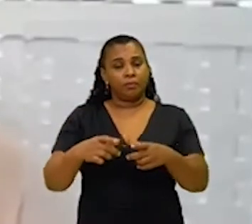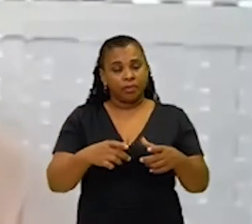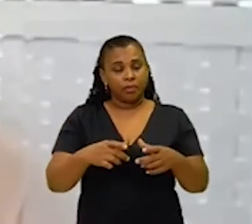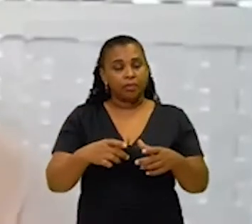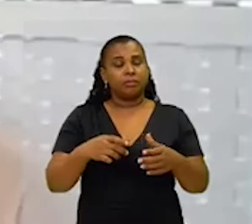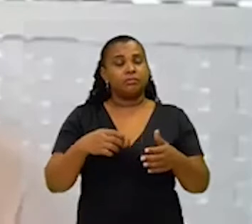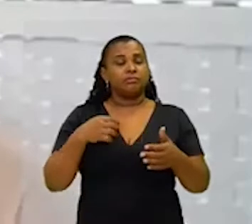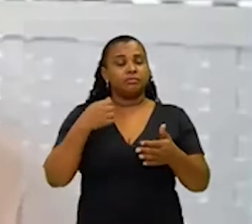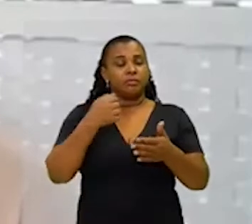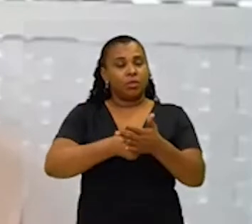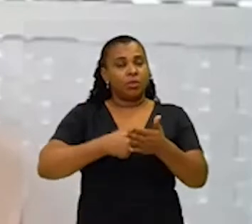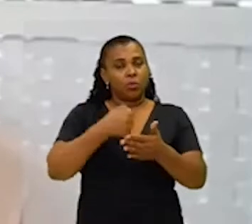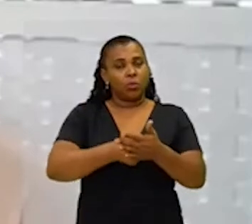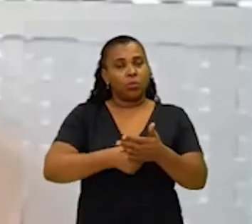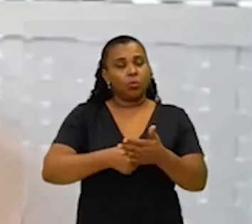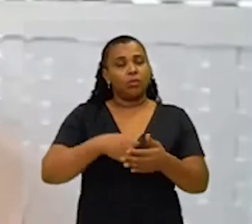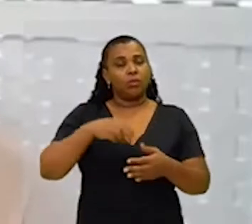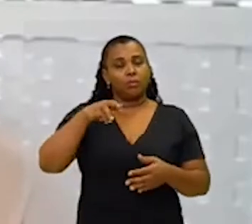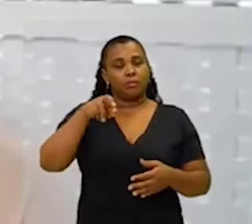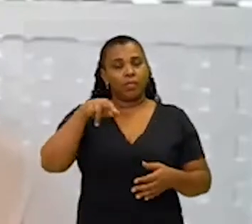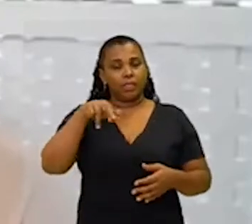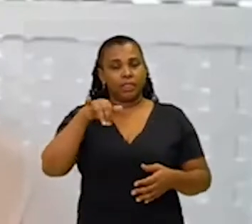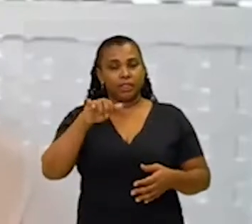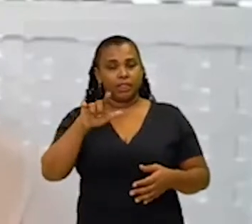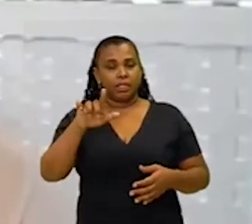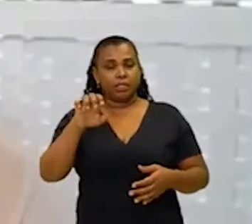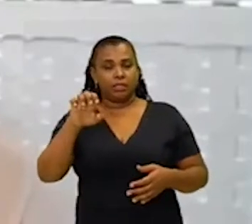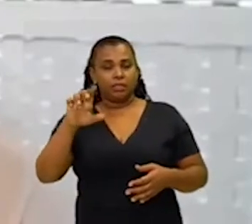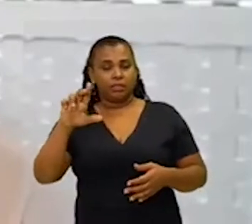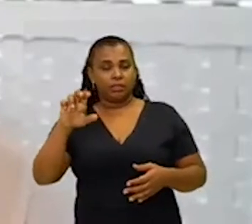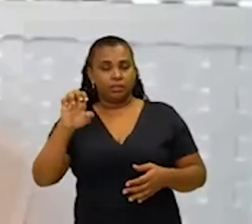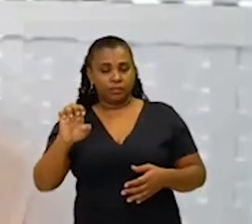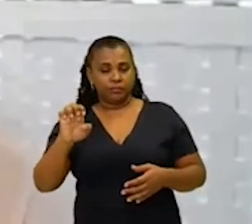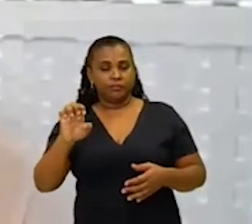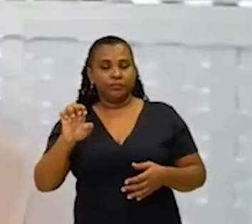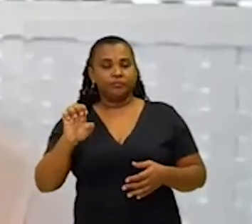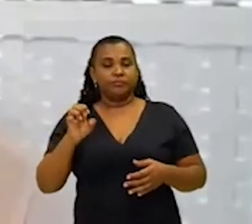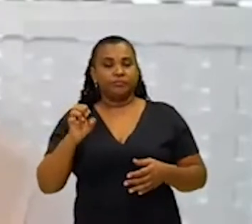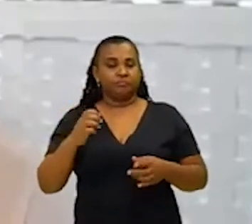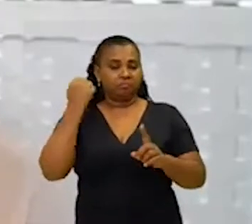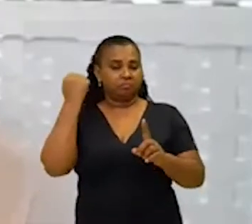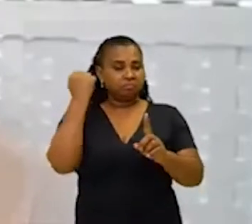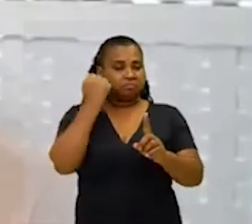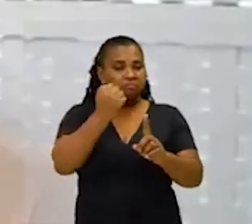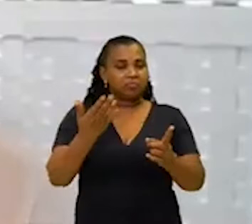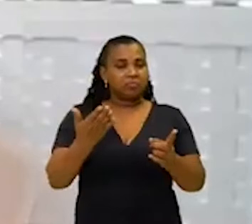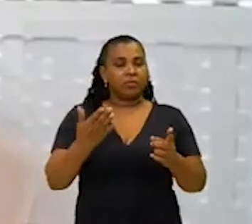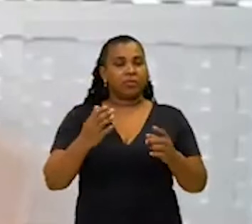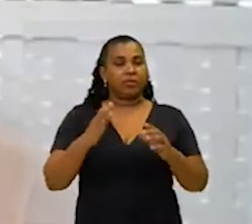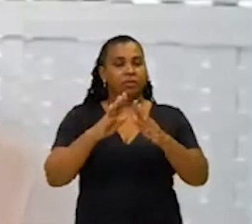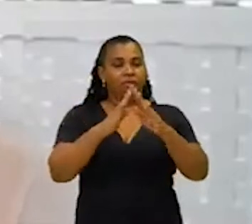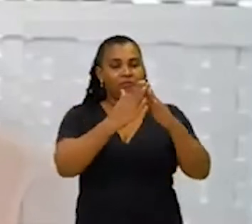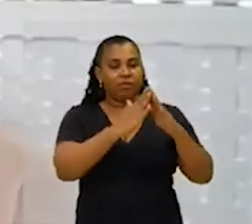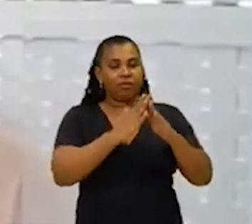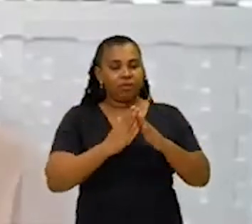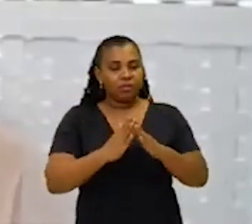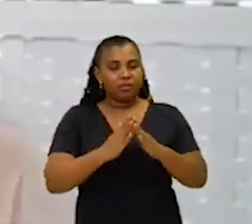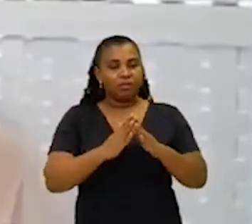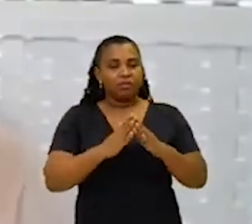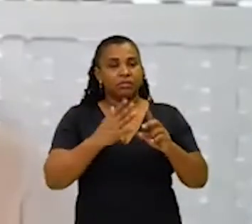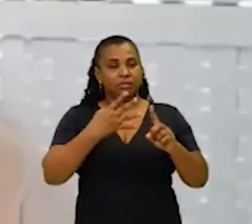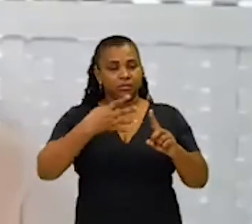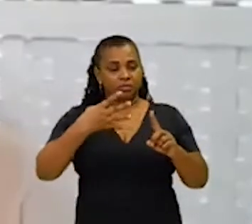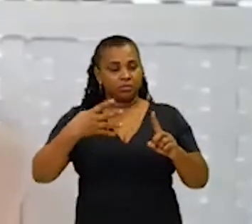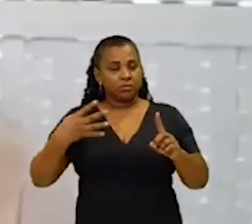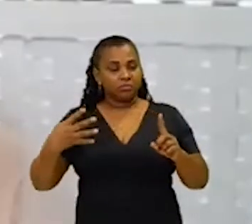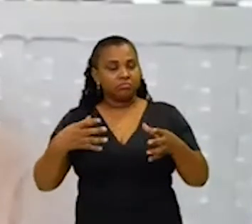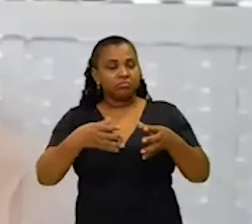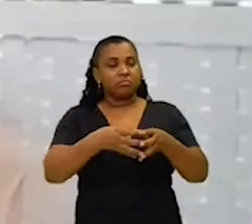da nossa vereadora Marielle Franco foi executada uma mulher negra favelada LGBT nós tivemos alguns